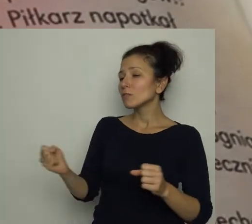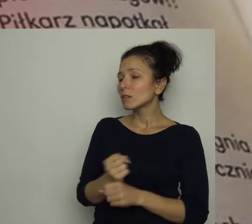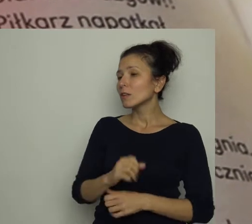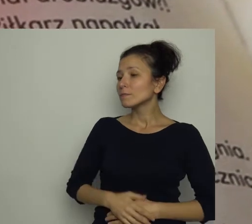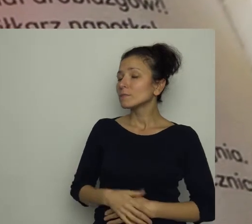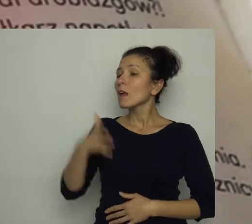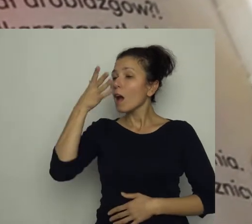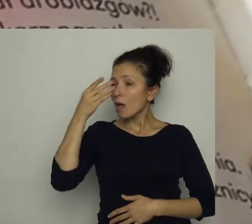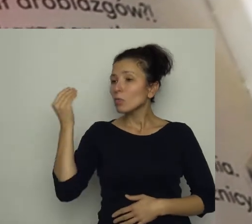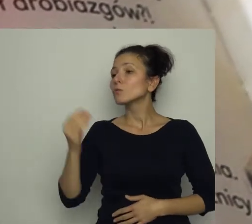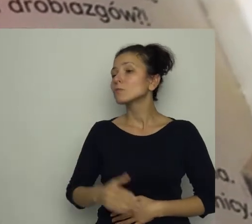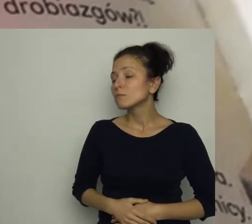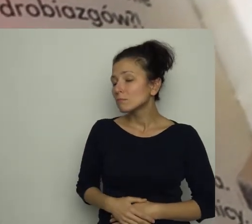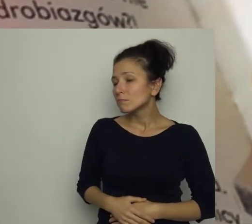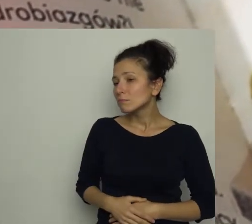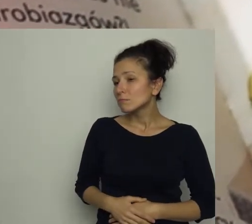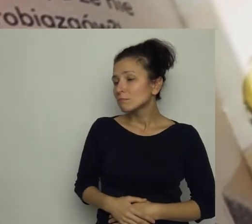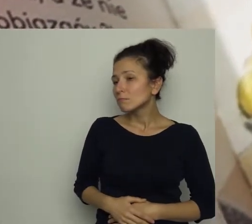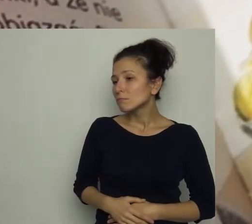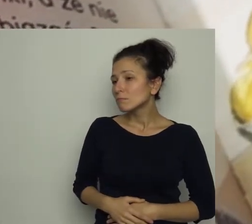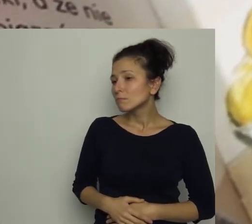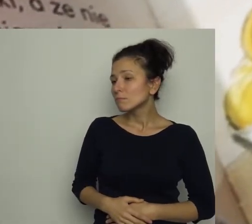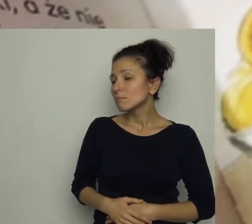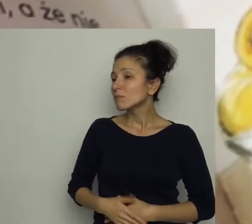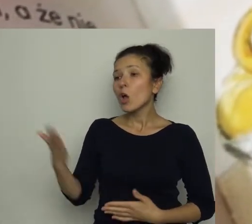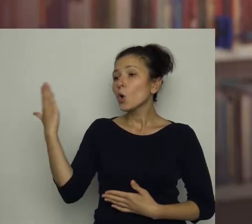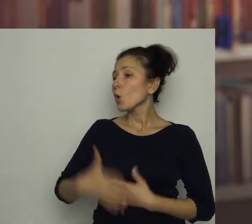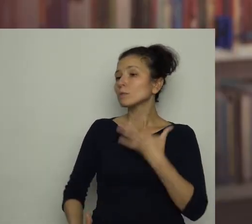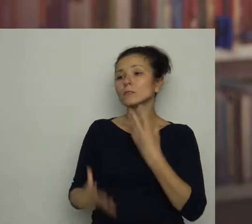Anteczku, definitywnie schodzisz z boiska.